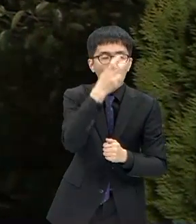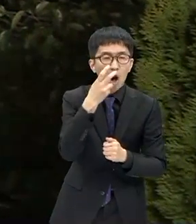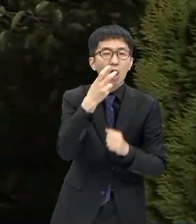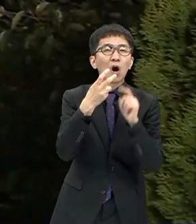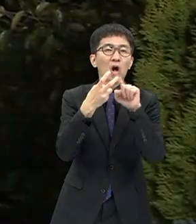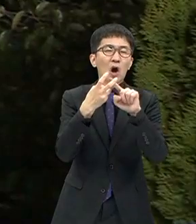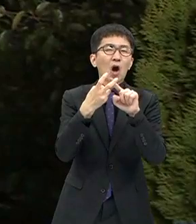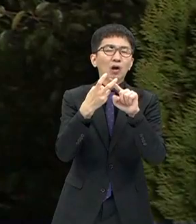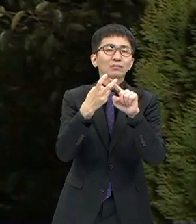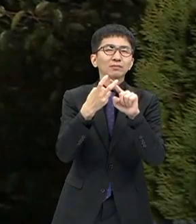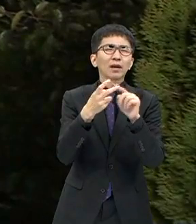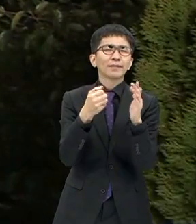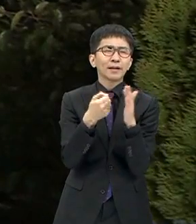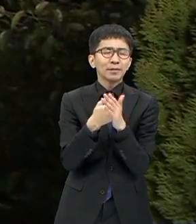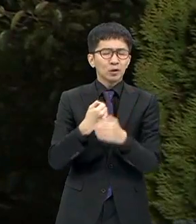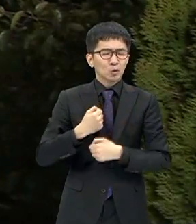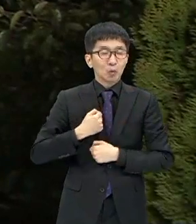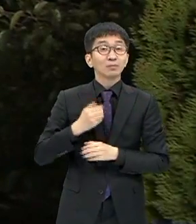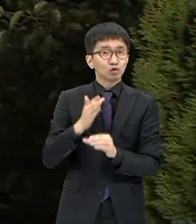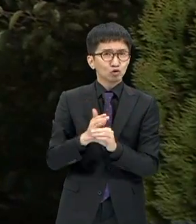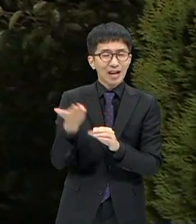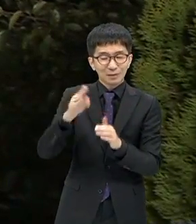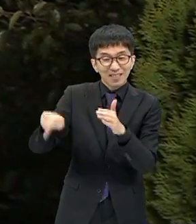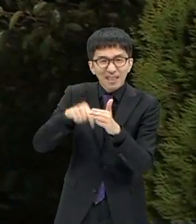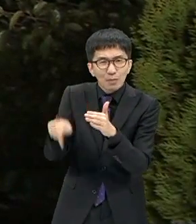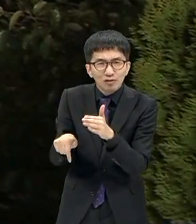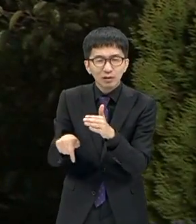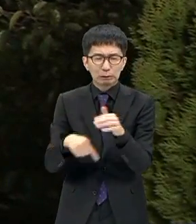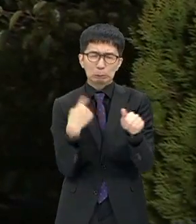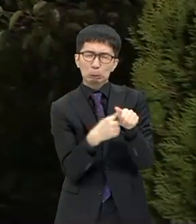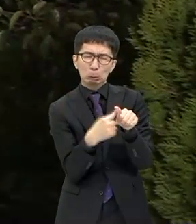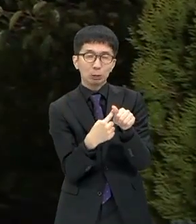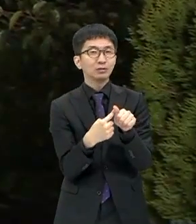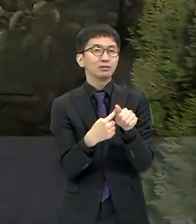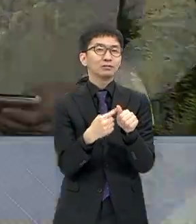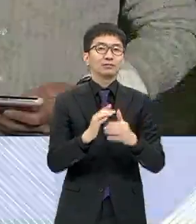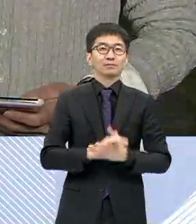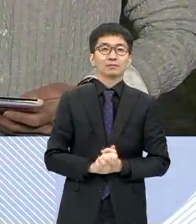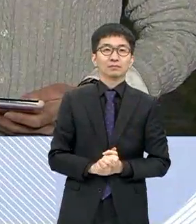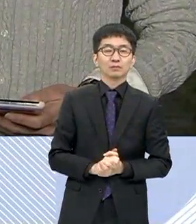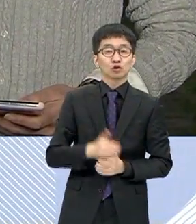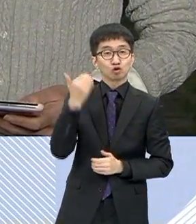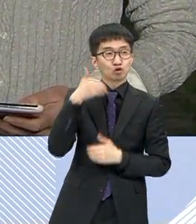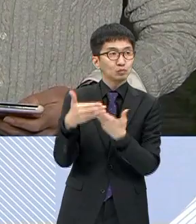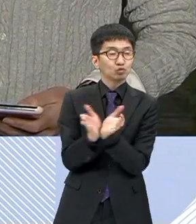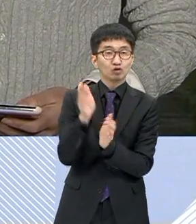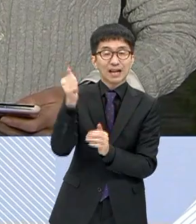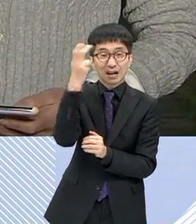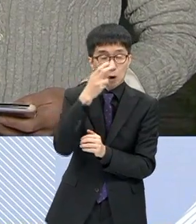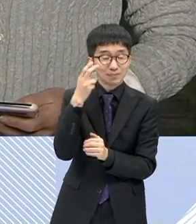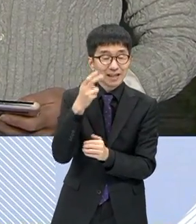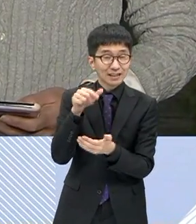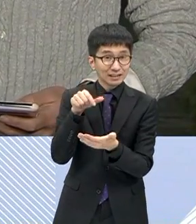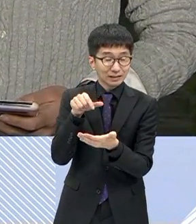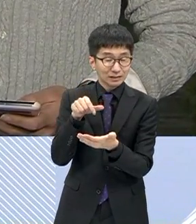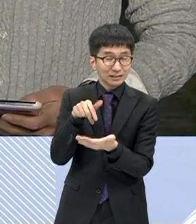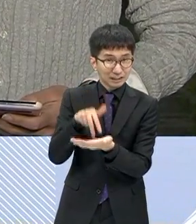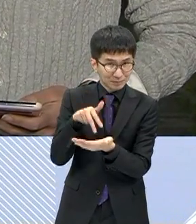보입니다. 하지만 검찰 내부에서는 추 장관을 향한 날선 비난이 이어졌습니다. 한 부장검사는 검찰 내부망에 글을 올려